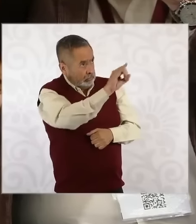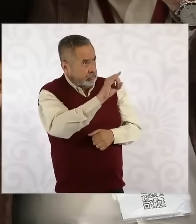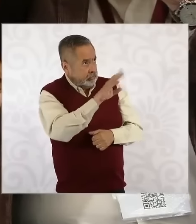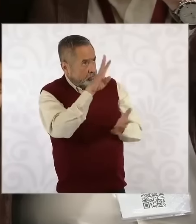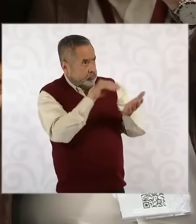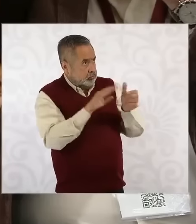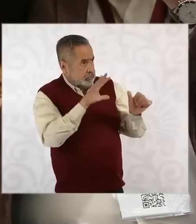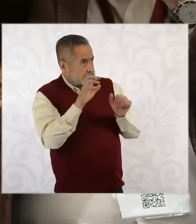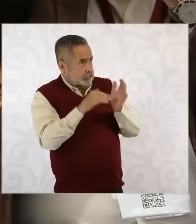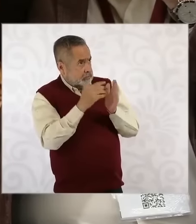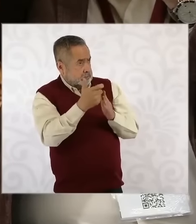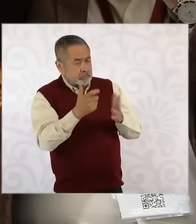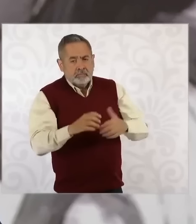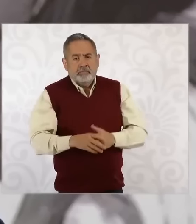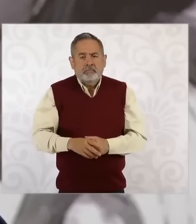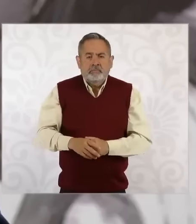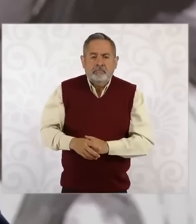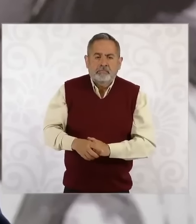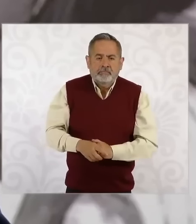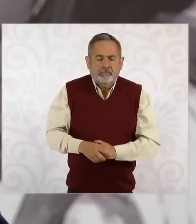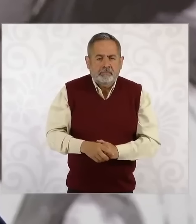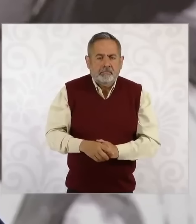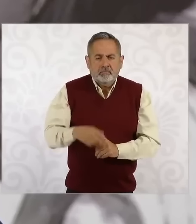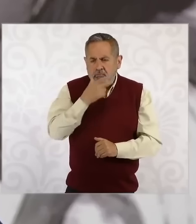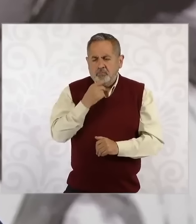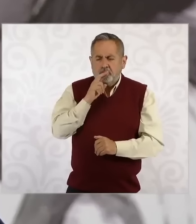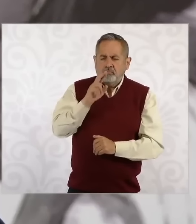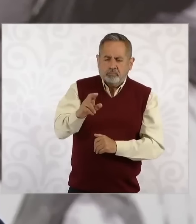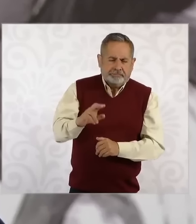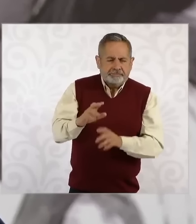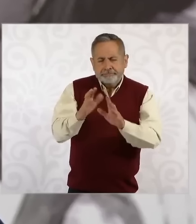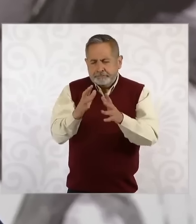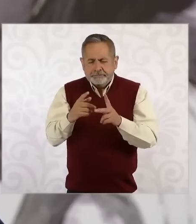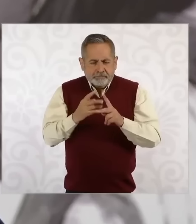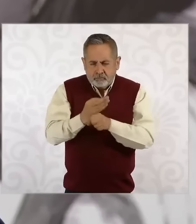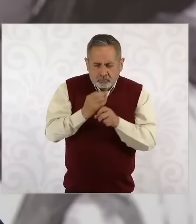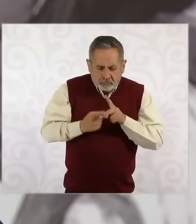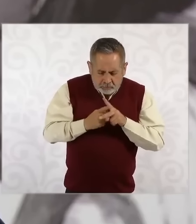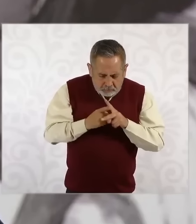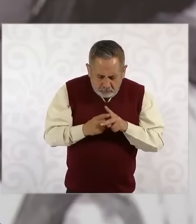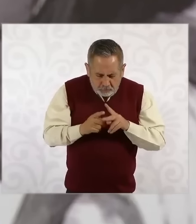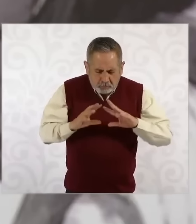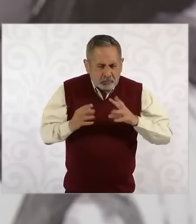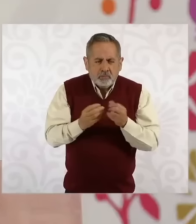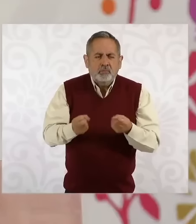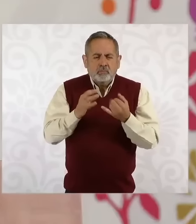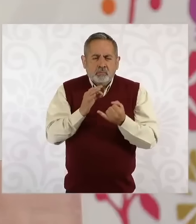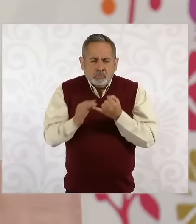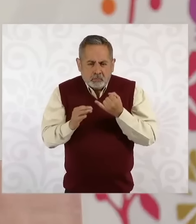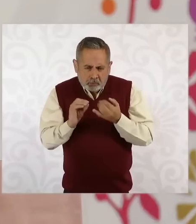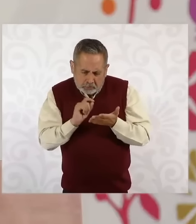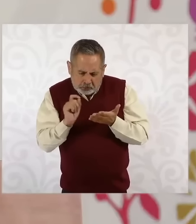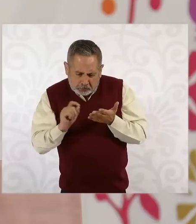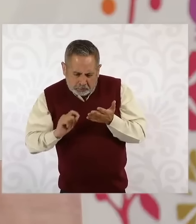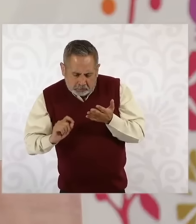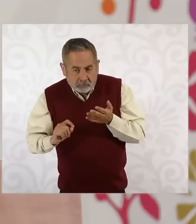de pesos o es están en los últimas eh análisis de costo. Sí. por la característica del puente es un